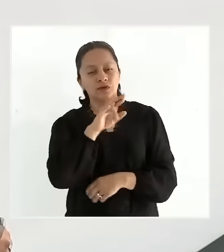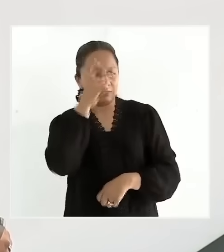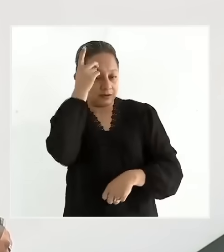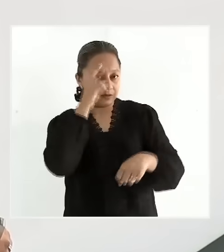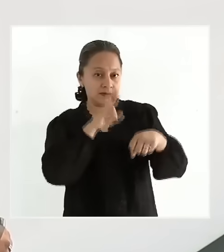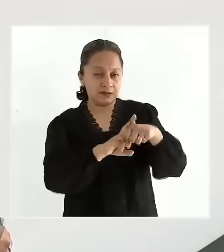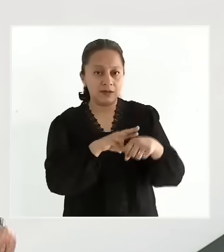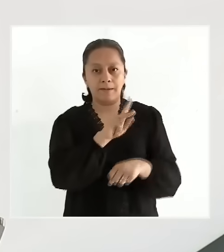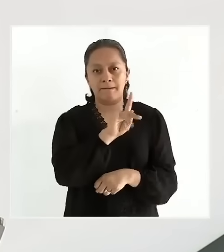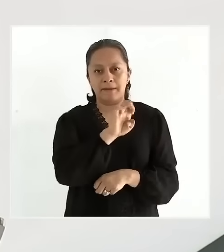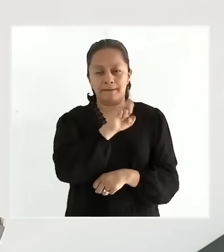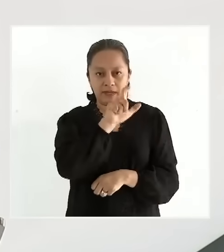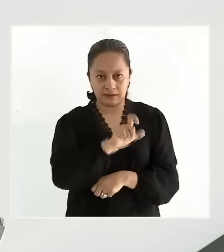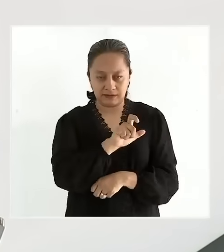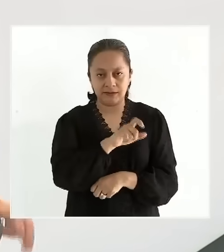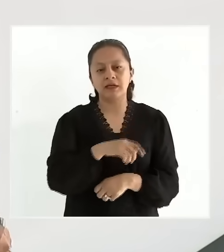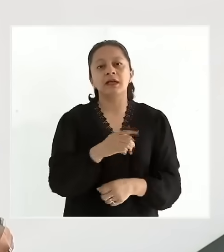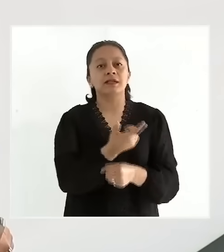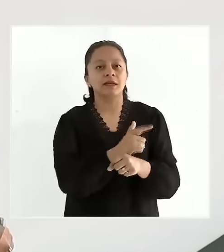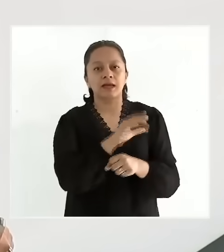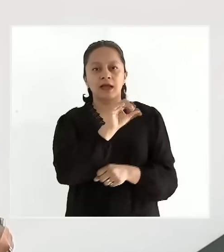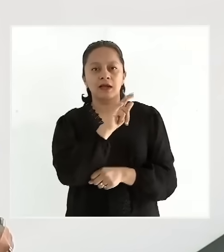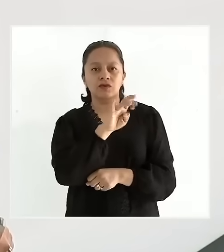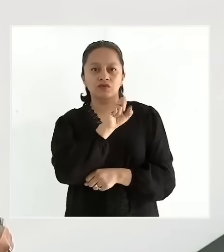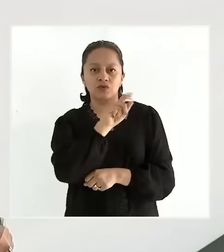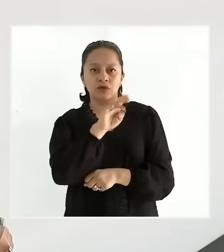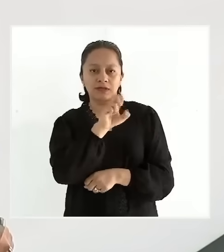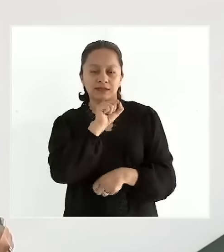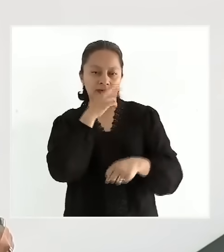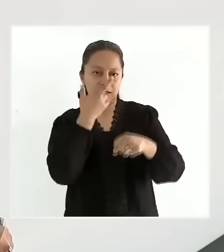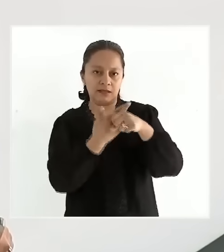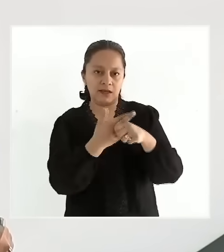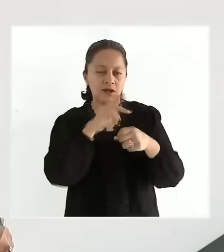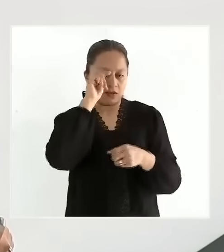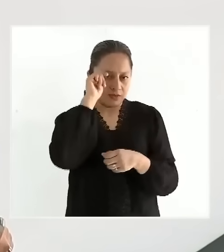Petróleos Mexicanos. Licenciado Carlos Torres Rosa, secretario técnico de la presidencia y